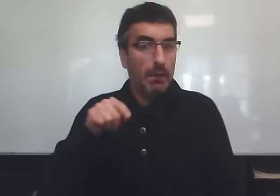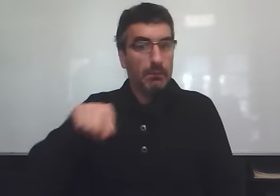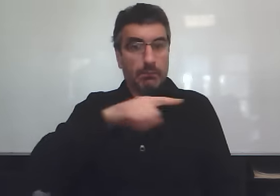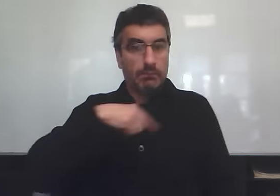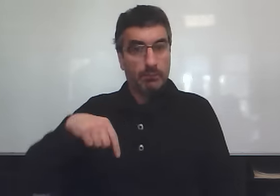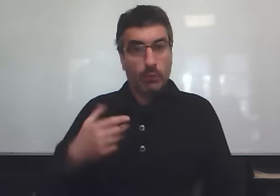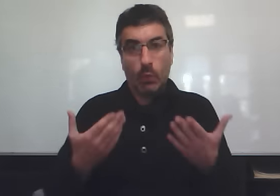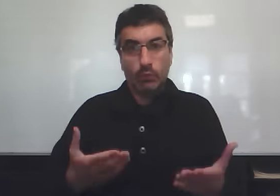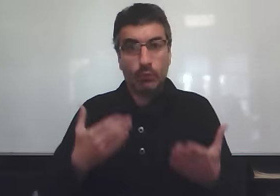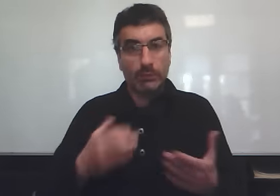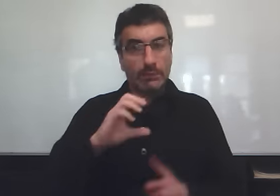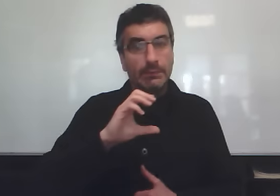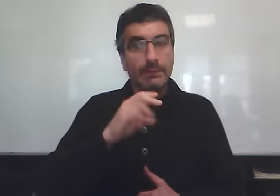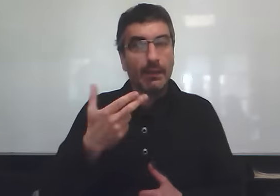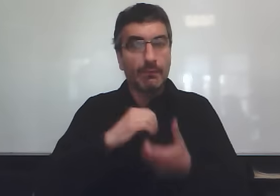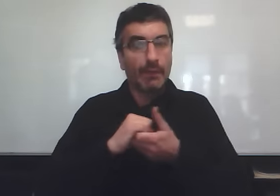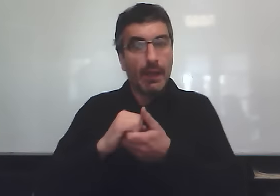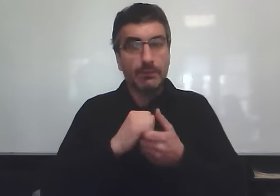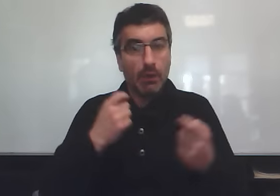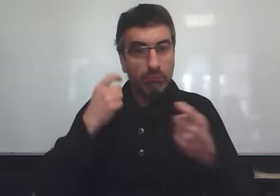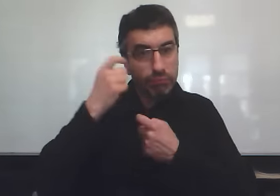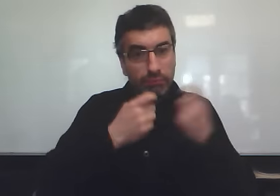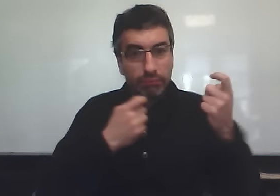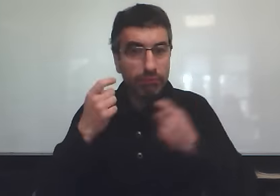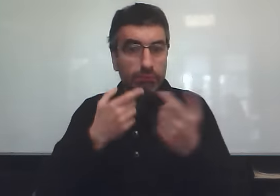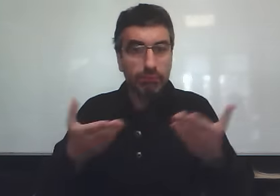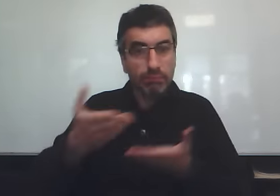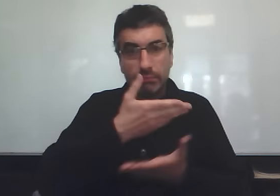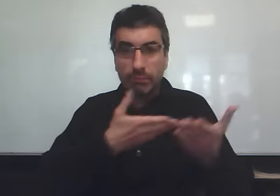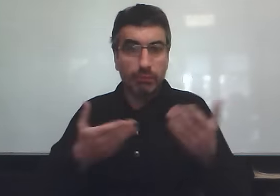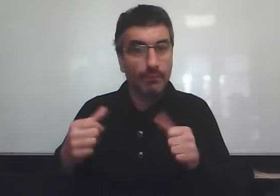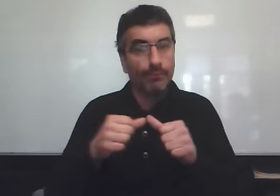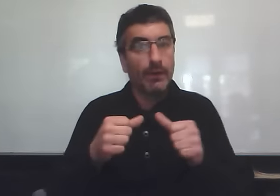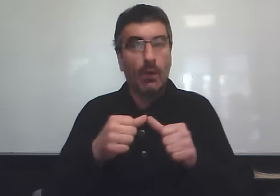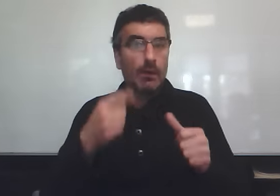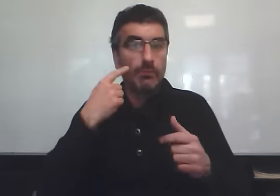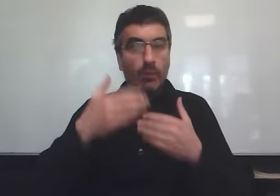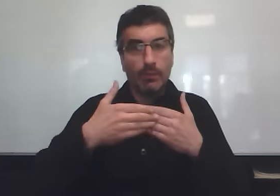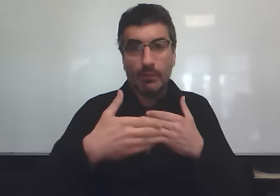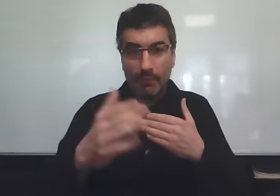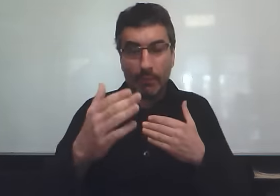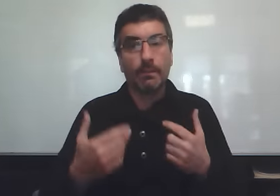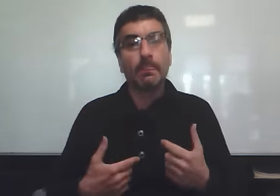Aujourd'hui, le Conseil National a réflechi, échangé pour savoir quoi faire par la suite...